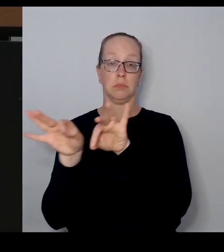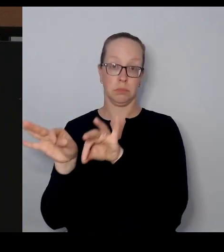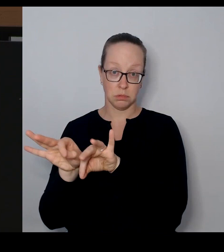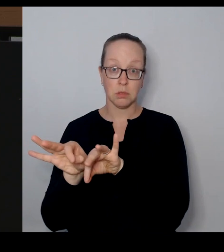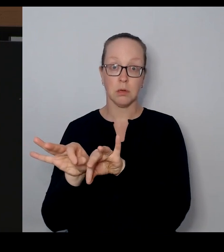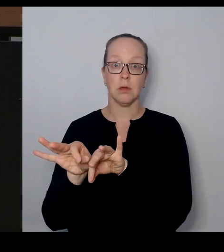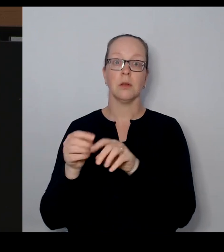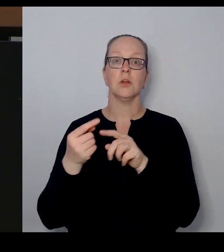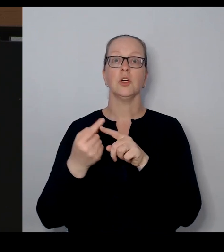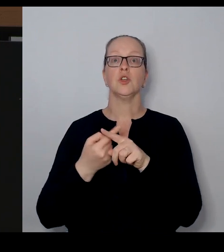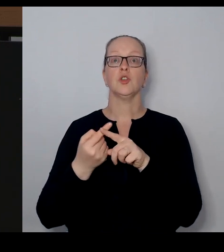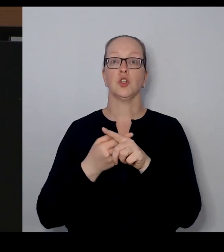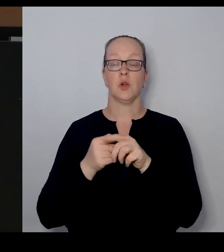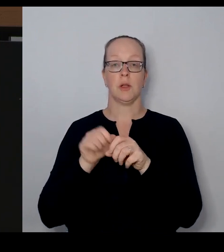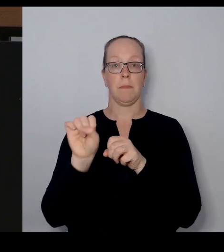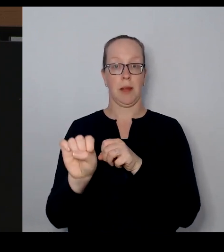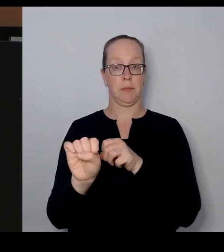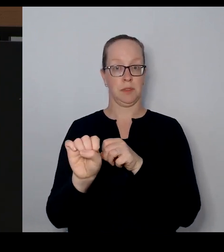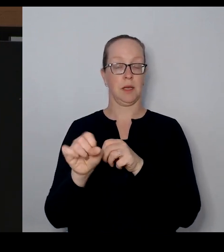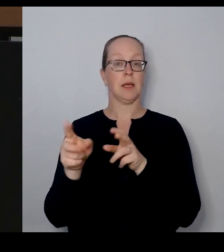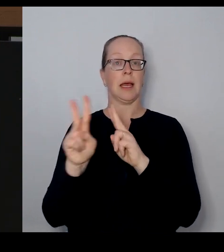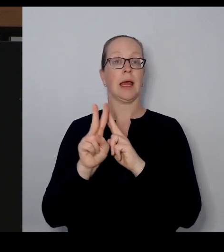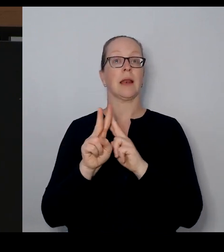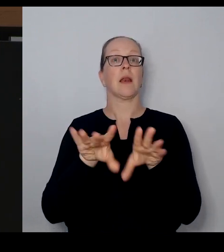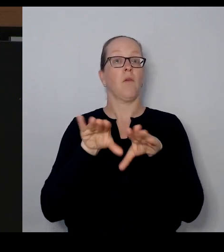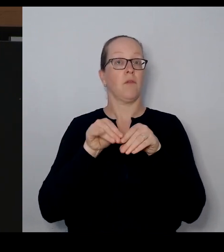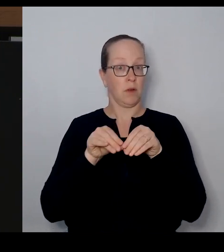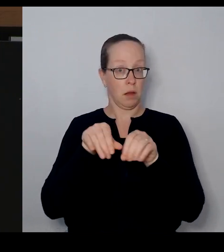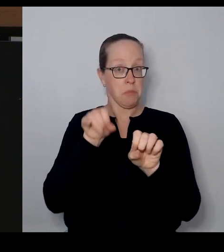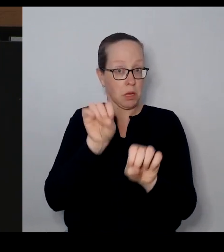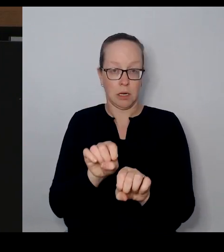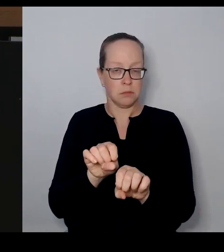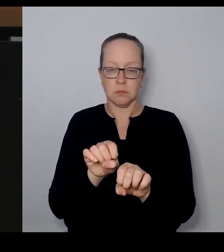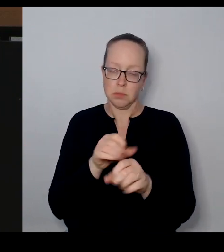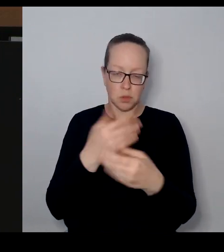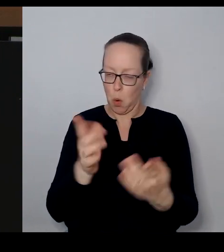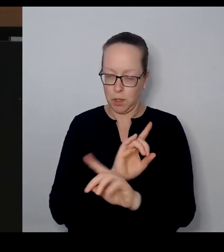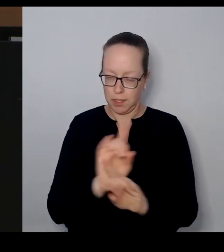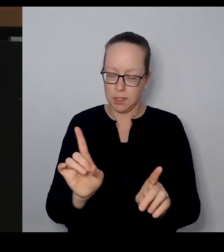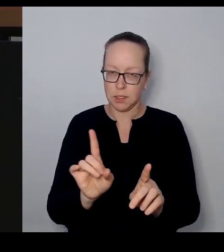Auch finanzielle Transaktionen müssen unter dem Gesichtspunkt der